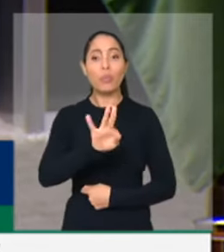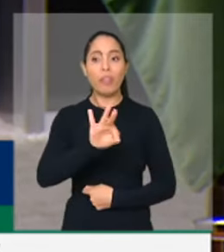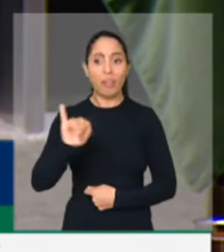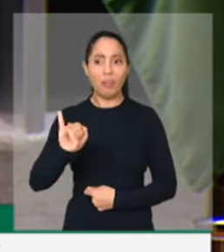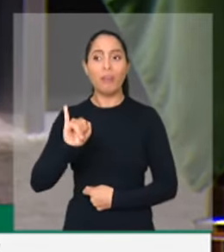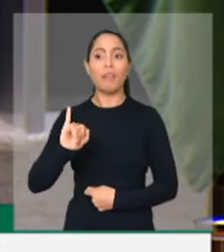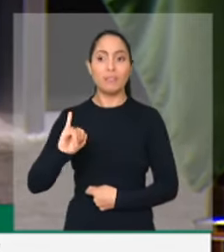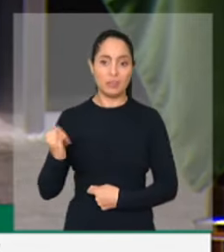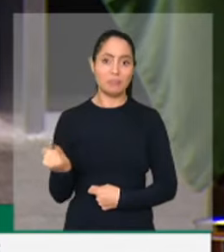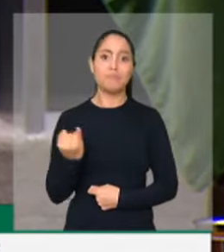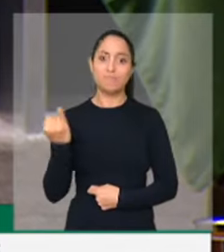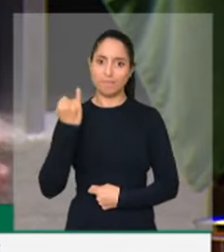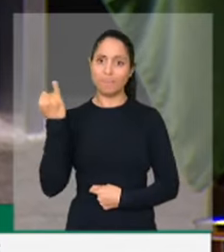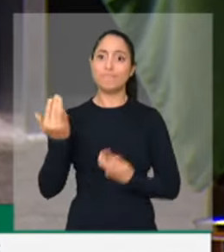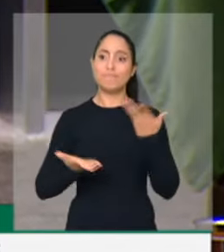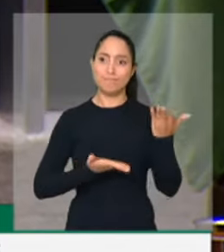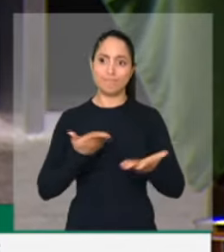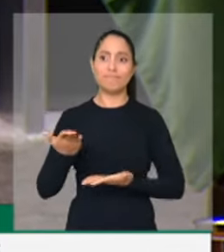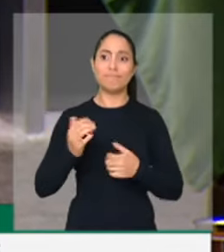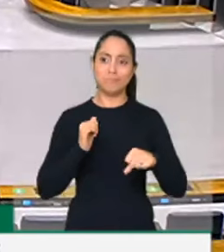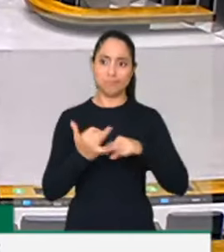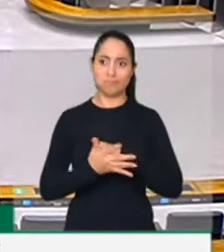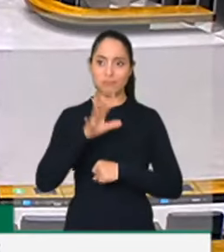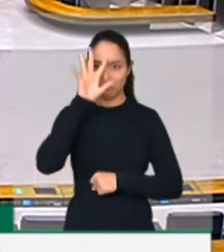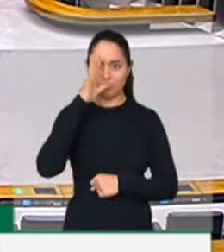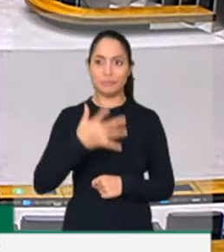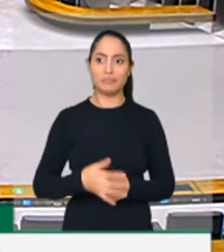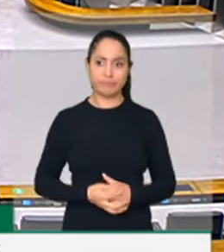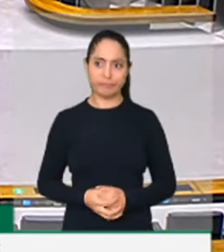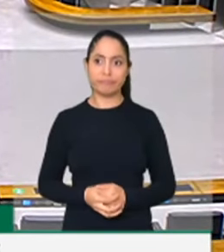PARA TRATAR A COVID. -- [PRESIDENTE]: OBRIGADO DEPUTADO. PARA FALAR CONTRA O DEPUTADO ARLINDO